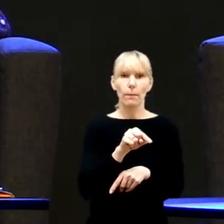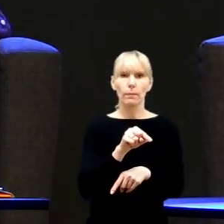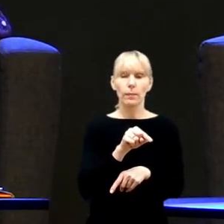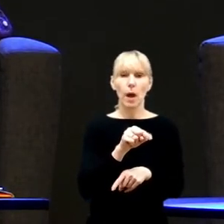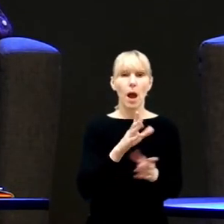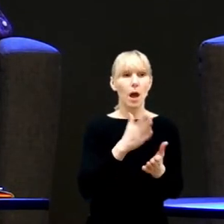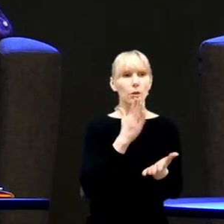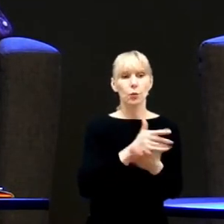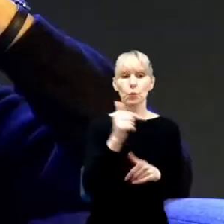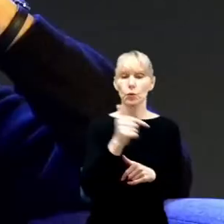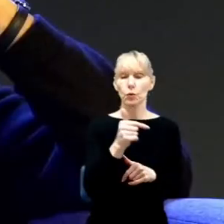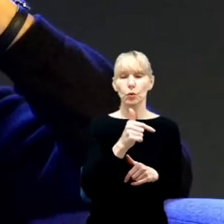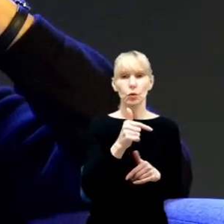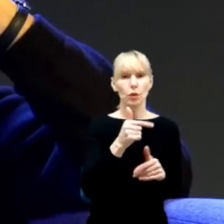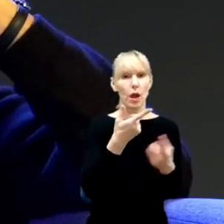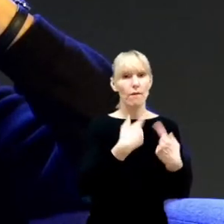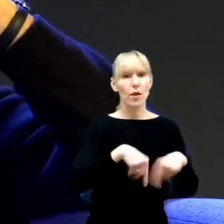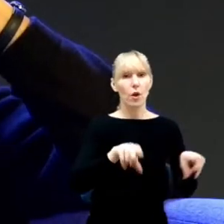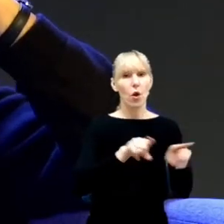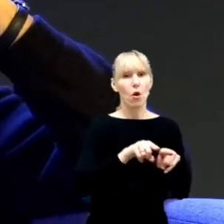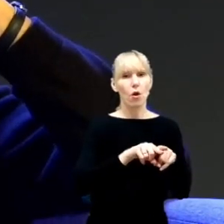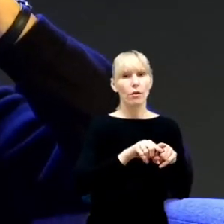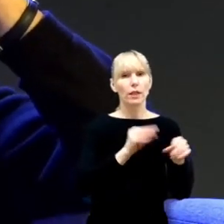jeszcze więcej zadań i takie przykłady,